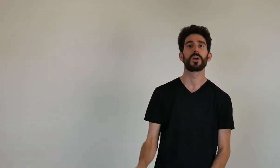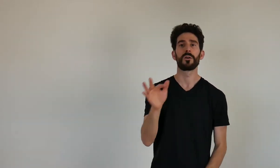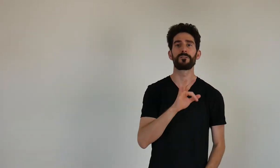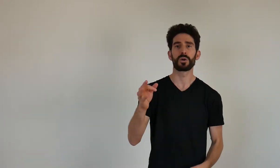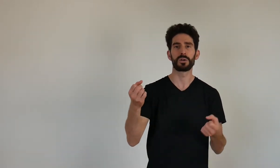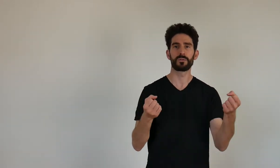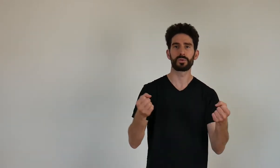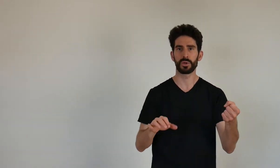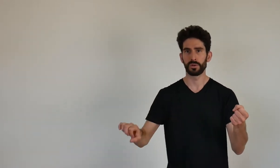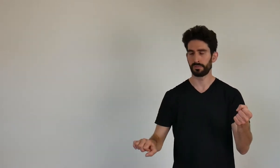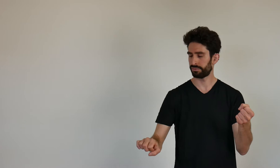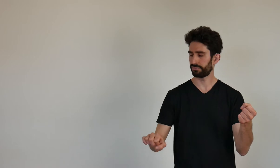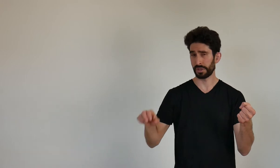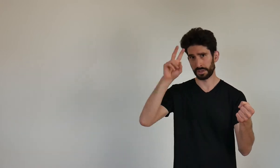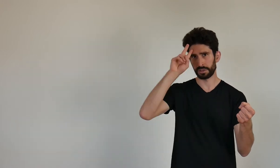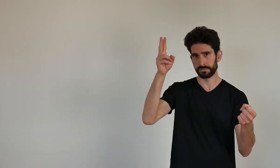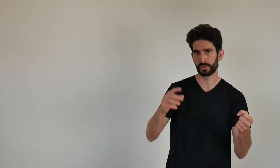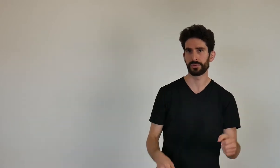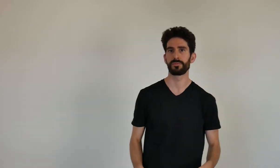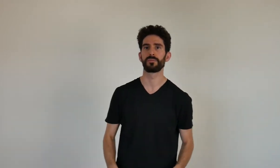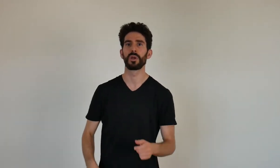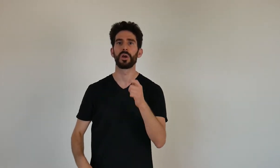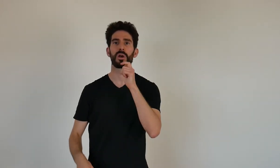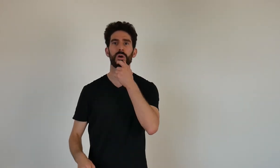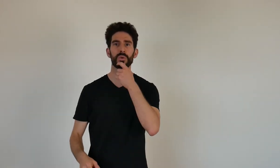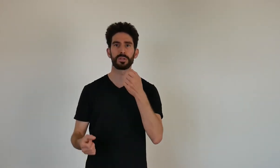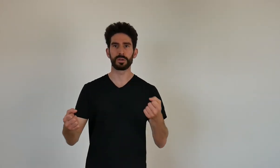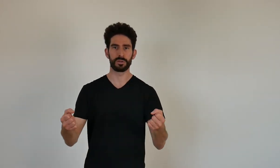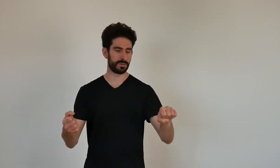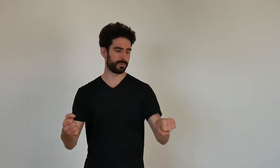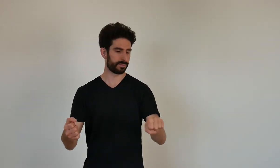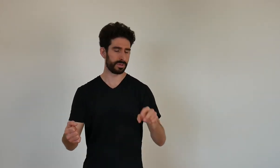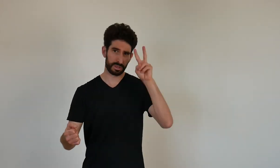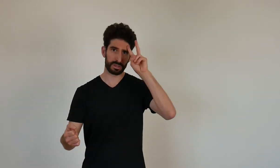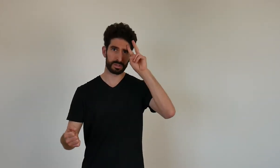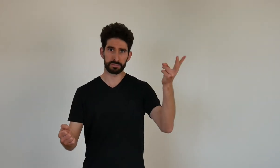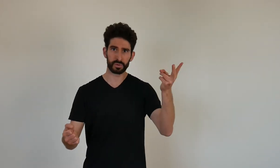En France, nous passons les vitesses avec la main droite contre la main gauche pour les anglais.